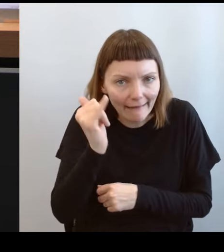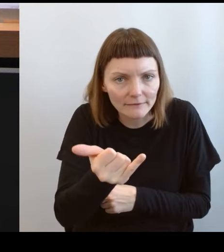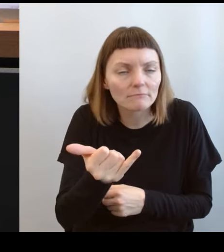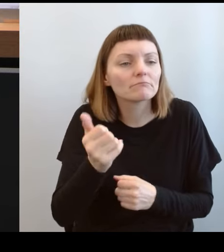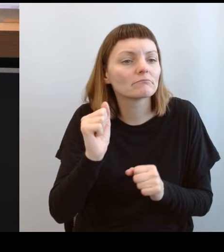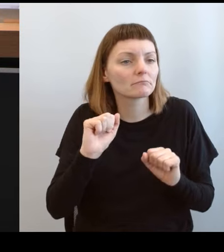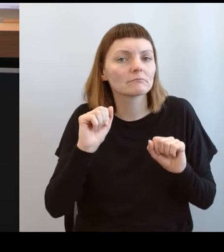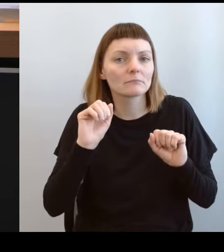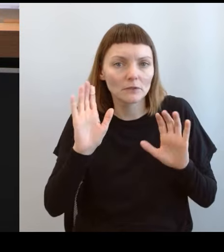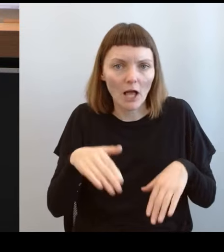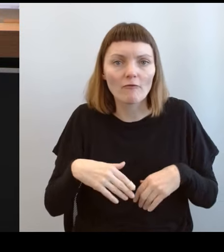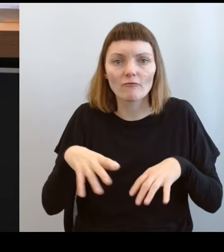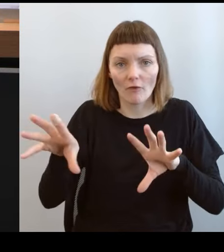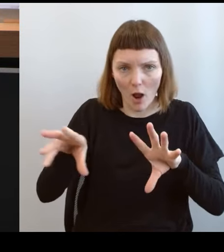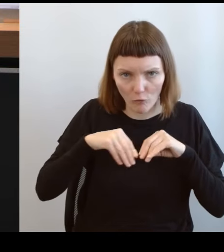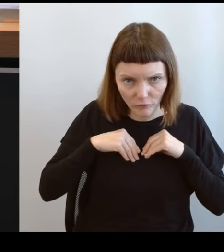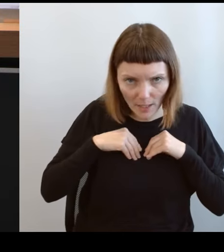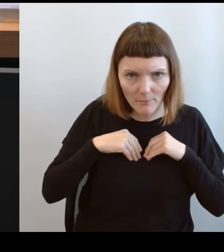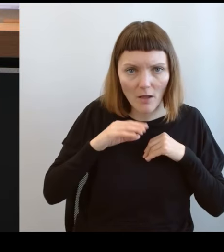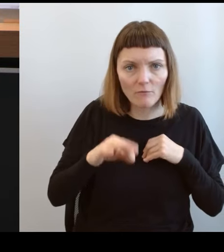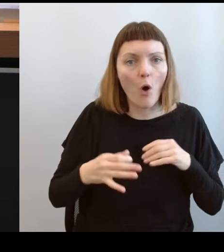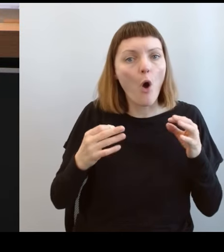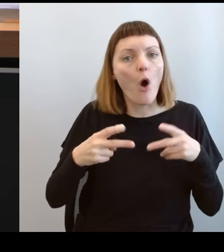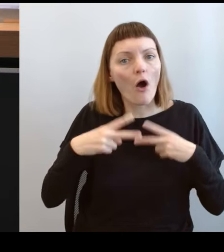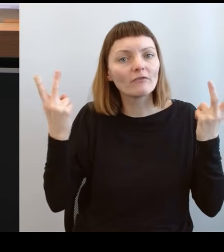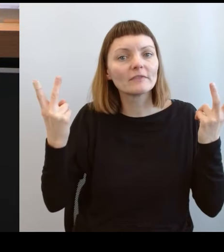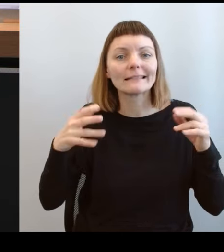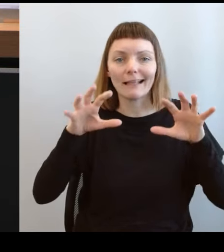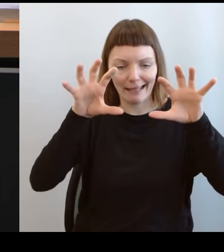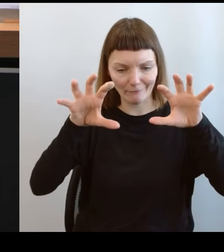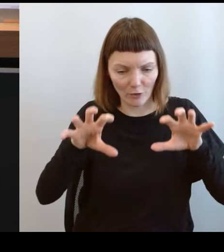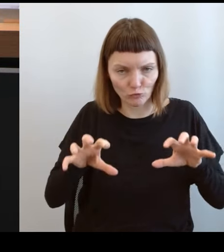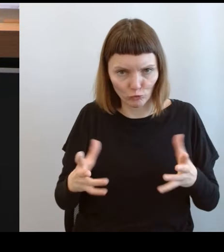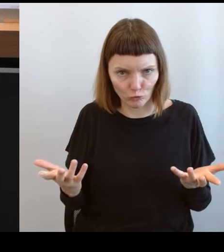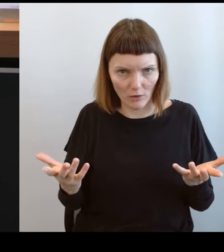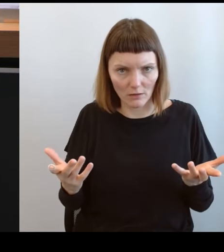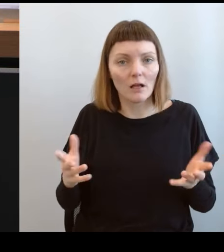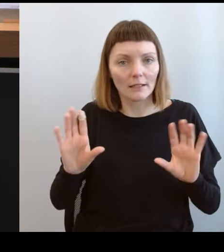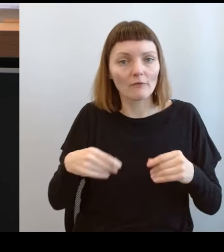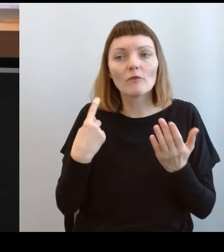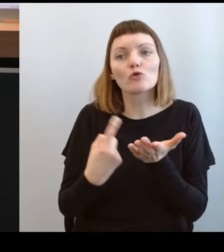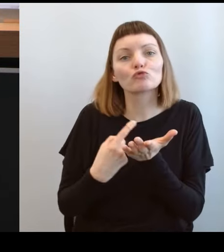angemessen besteuern. Das ist eine gute Nachricht, liebe Kolleginnen und Kollegen. (Beifall)